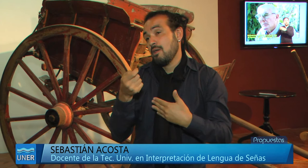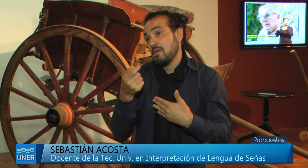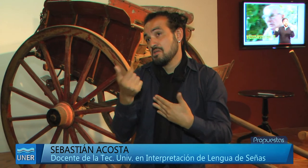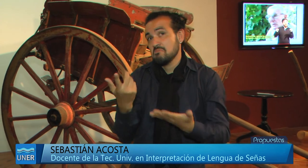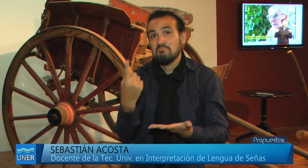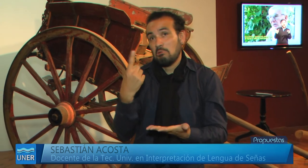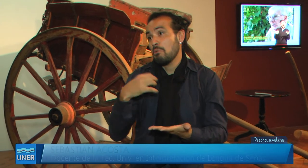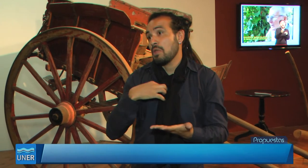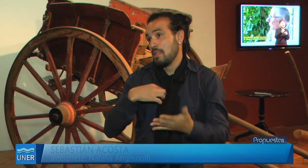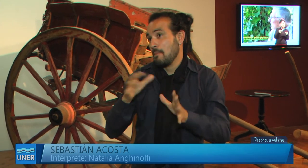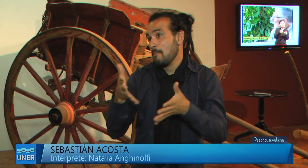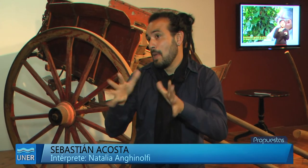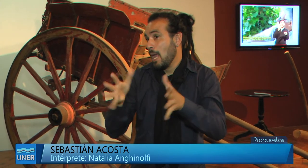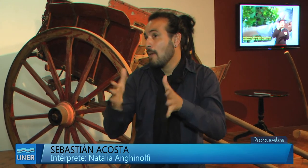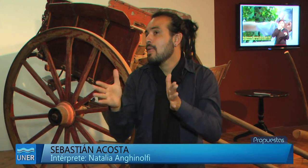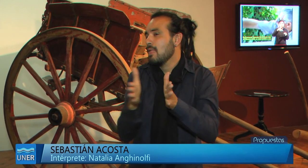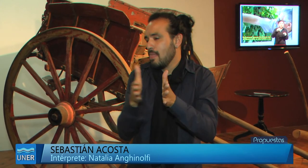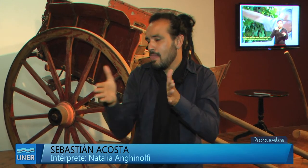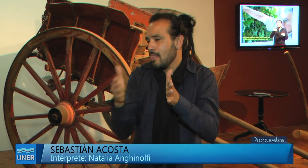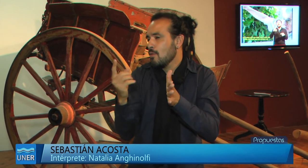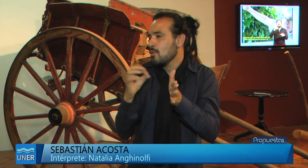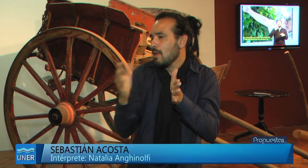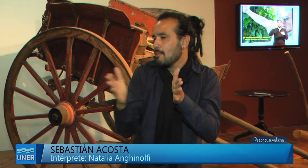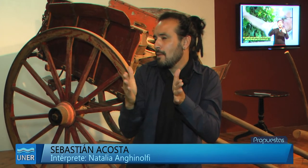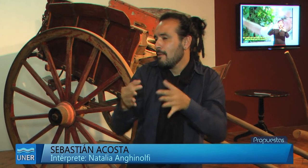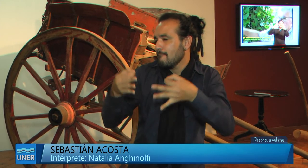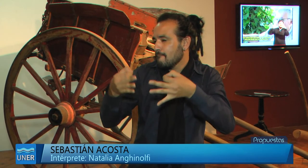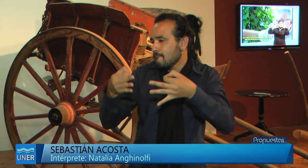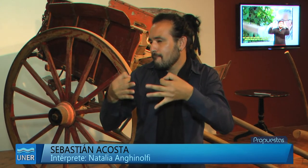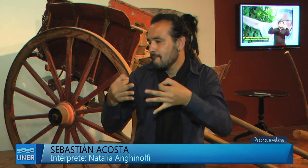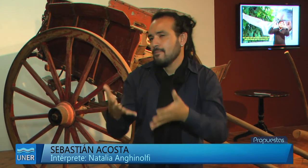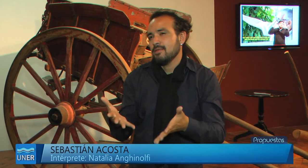mas o menos desde el 2014 estamos haciendo estos materiales.